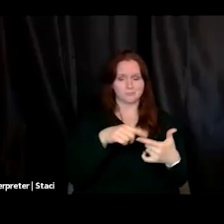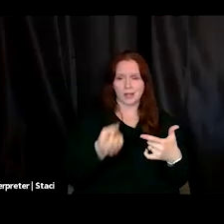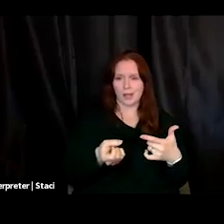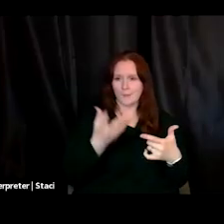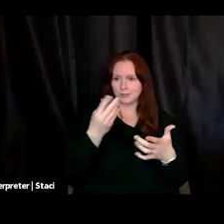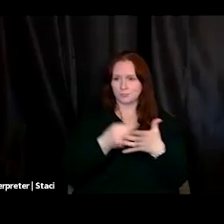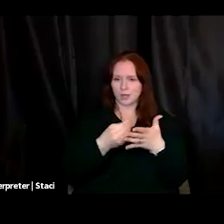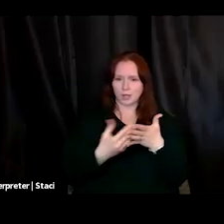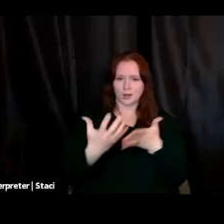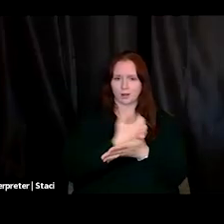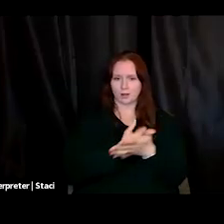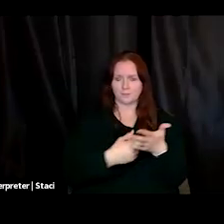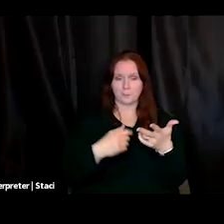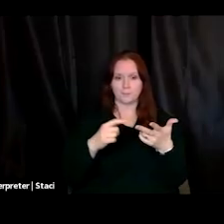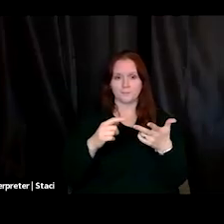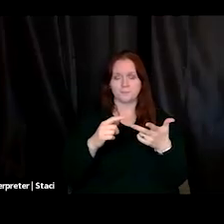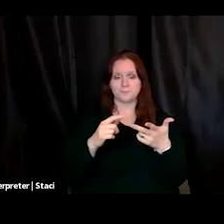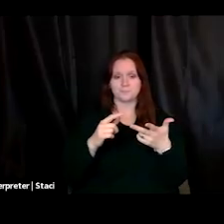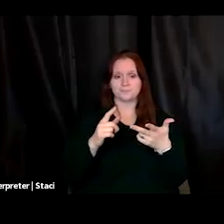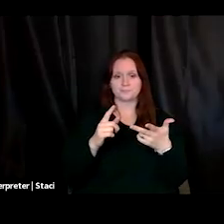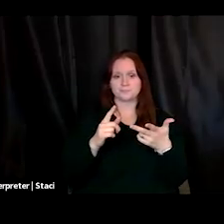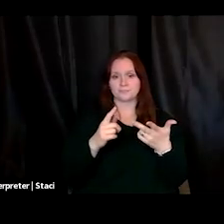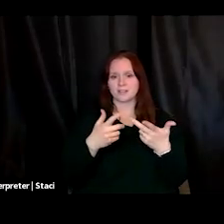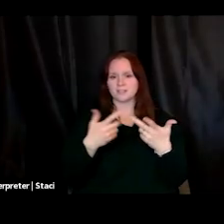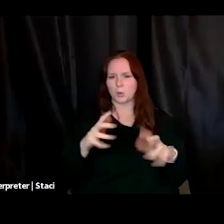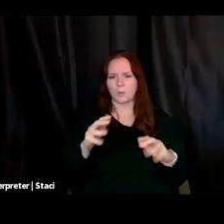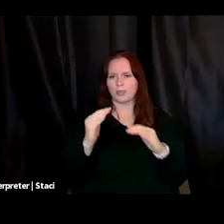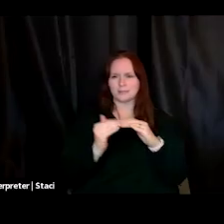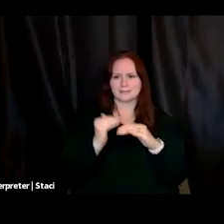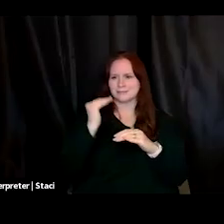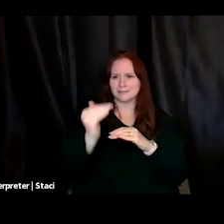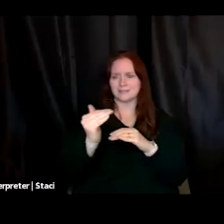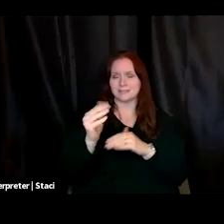en los detalles más actuales y relevantes sobre su trabajo pasado.